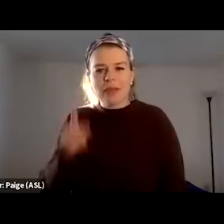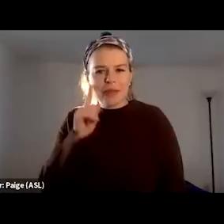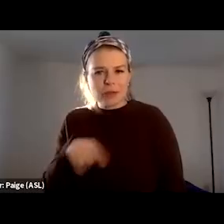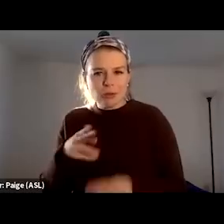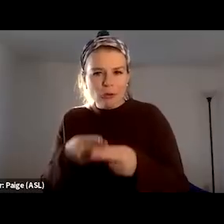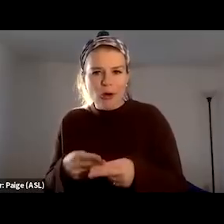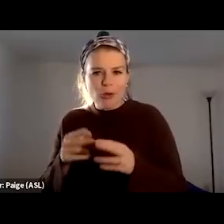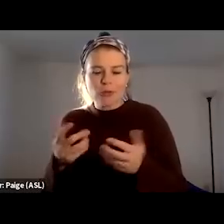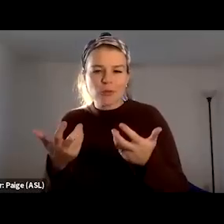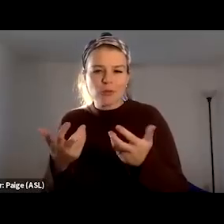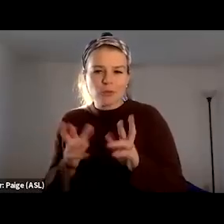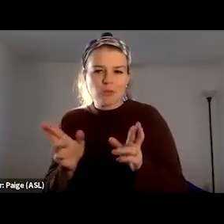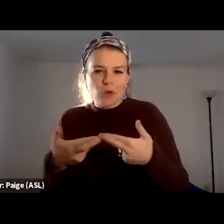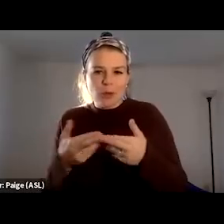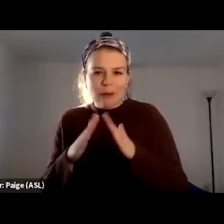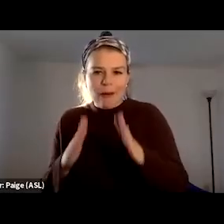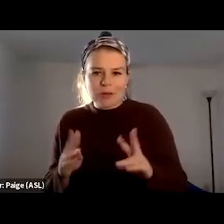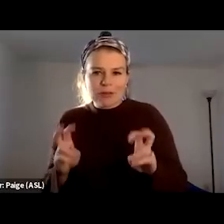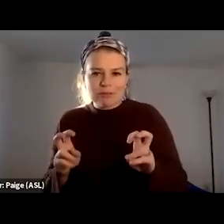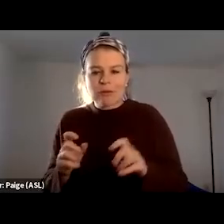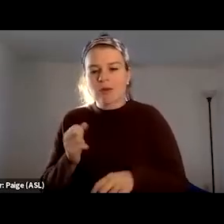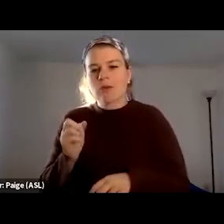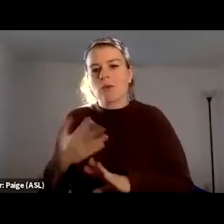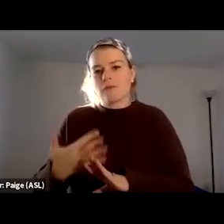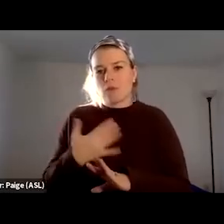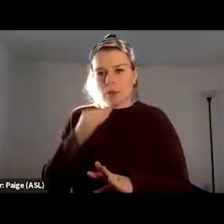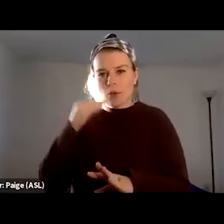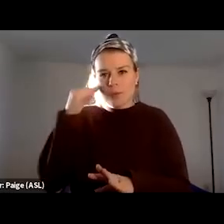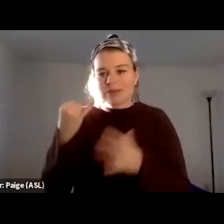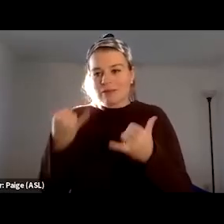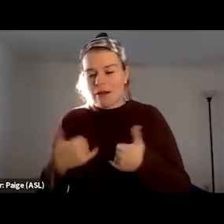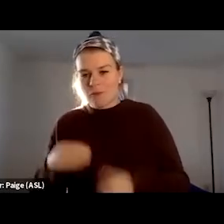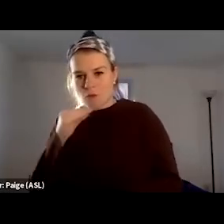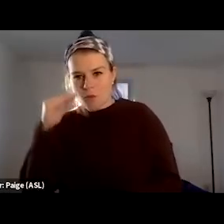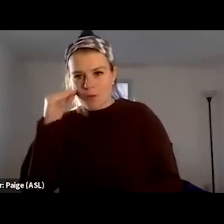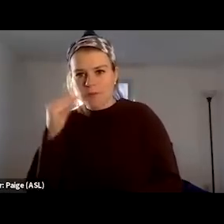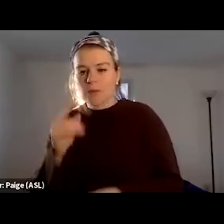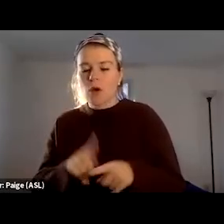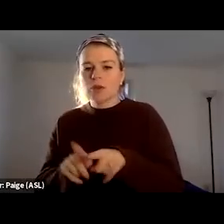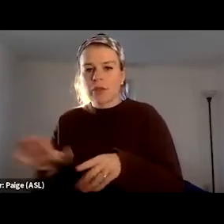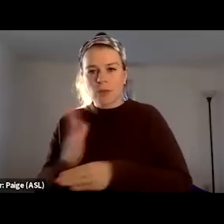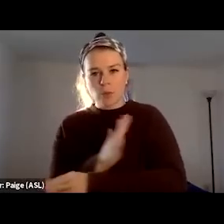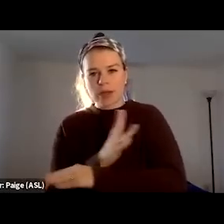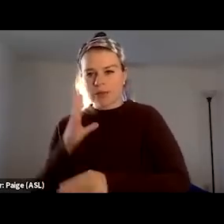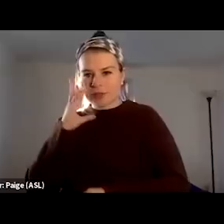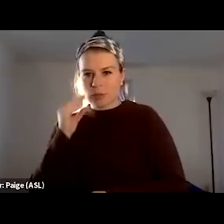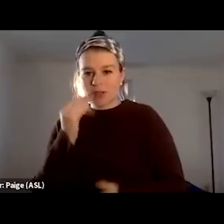y los que anteriormente estaban sin hogar y ahora tienen casa. Y también había variedad en su experiencia, ya sea que hayan estado encarcelados,